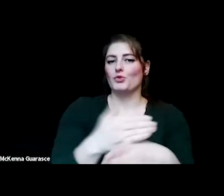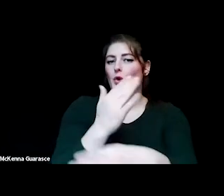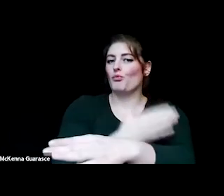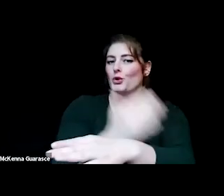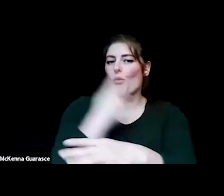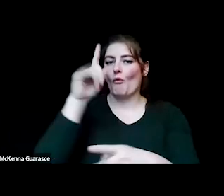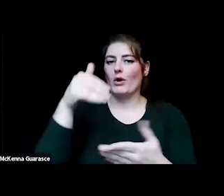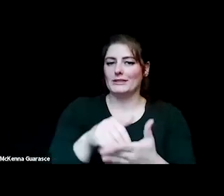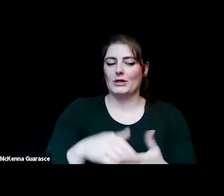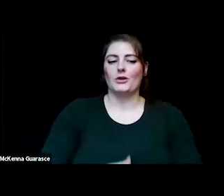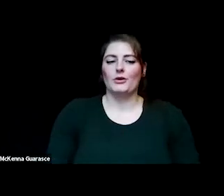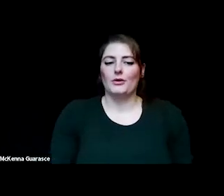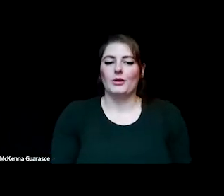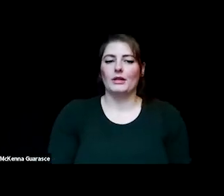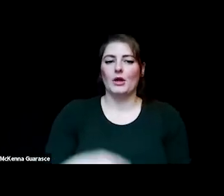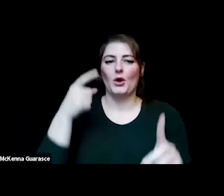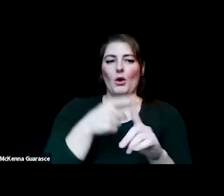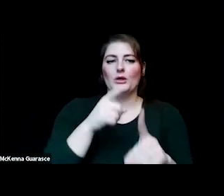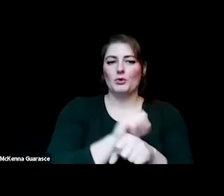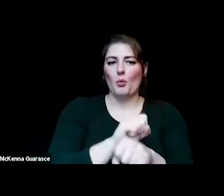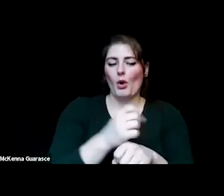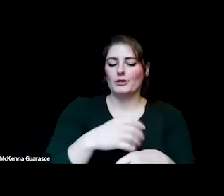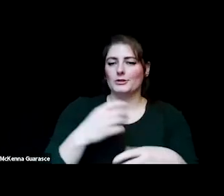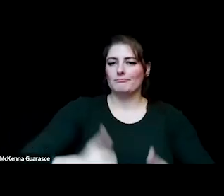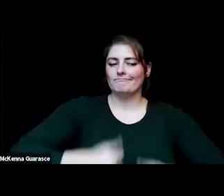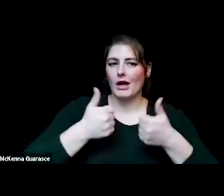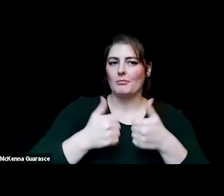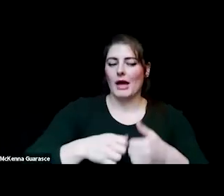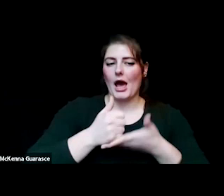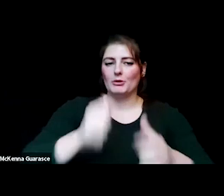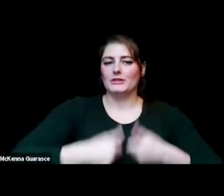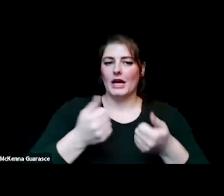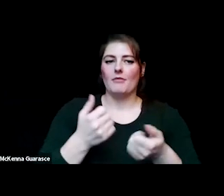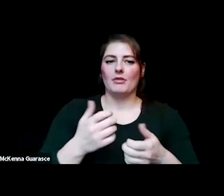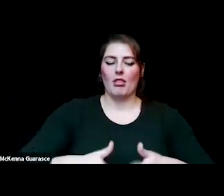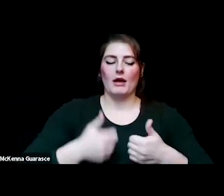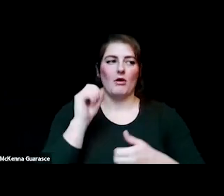y trabajar para preservar las vidas de las personas negras que consumen drogas, invertir en nuestro bienestar a largo plazo